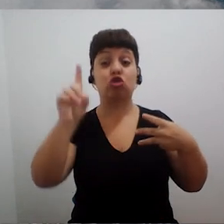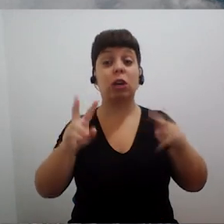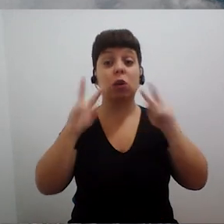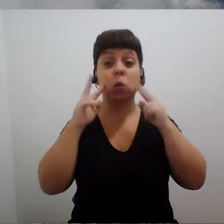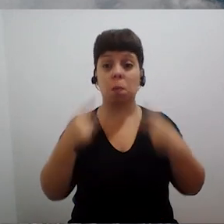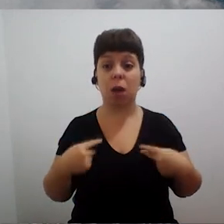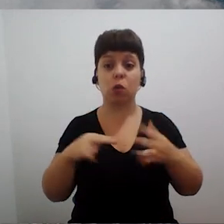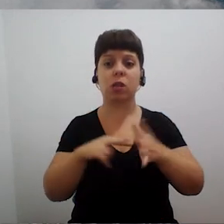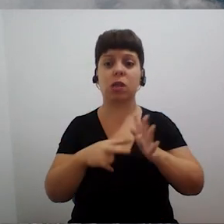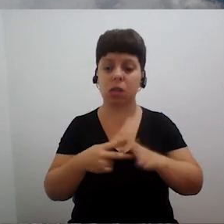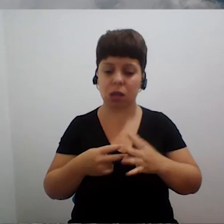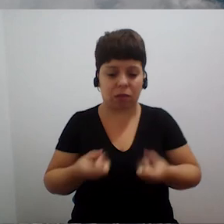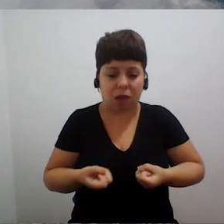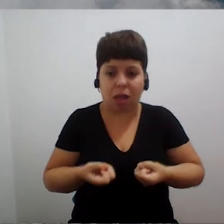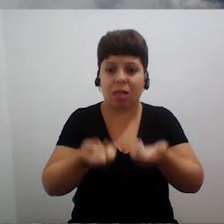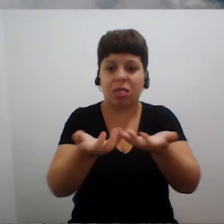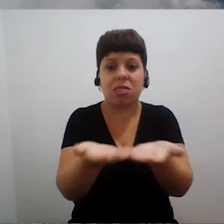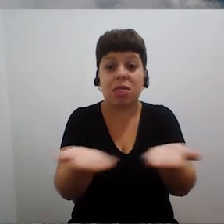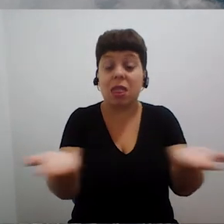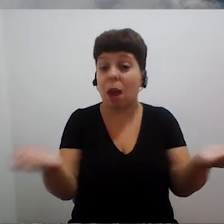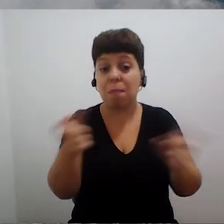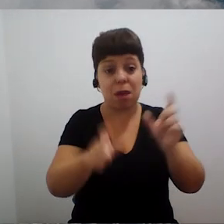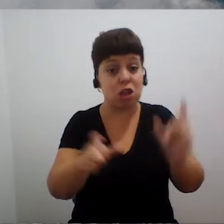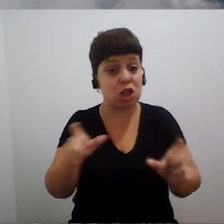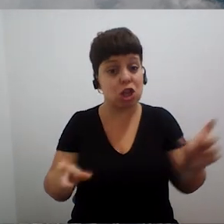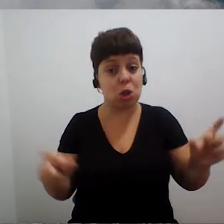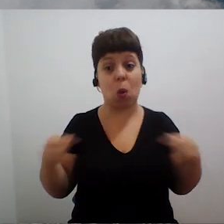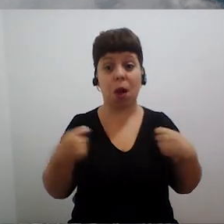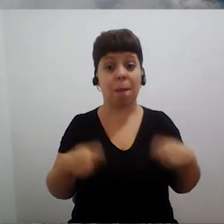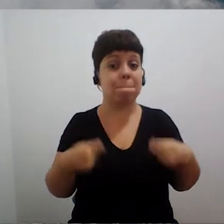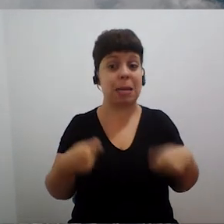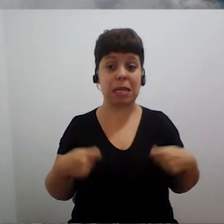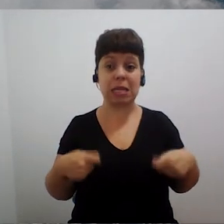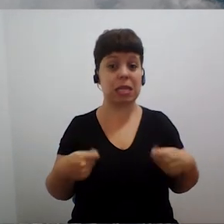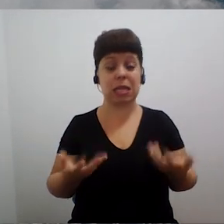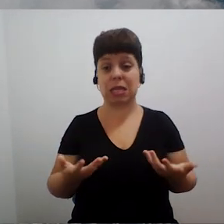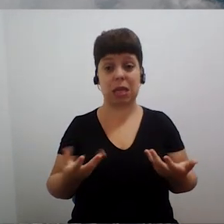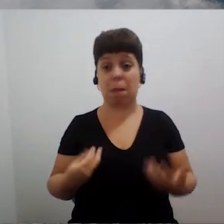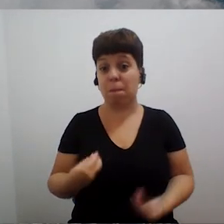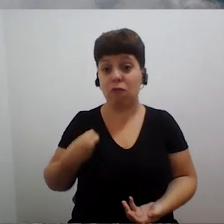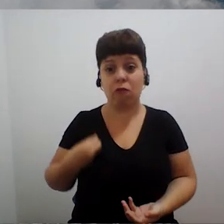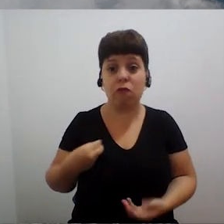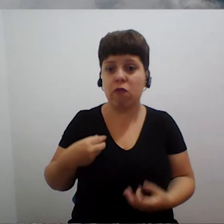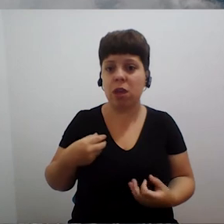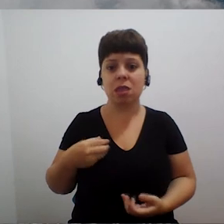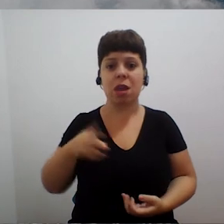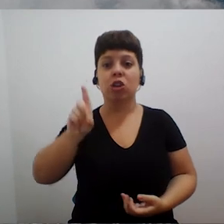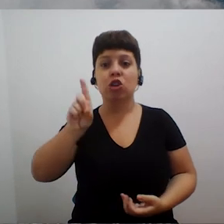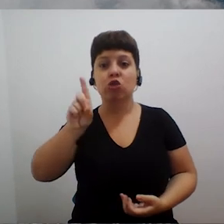às pessoas que dela necessitam, para ter uma vida digna e saudável.